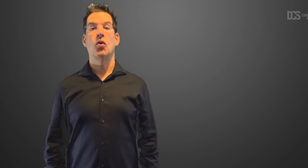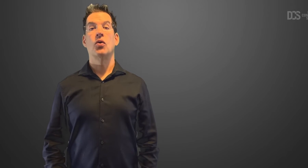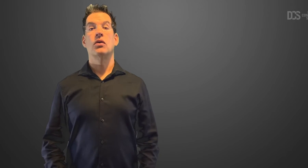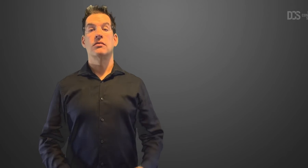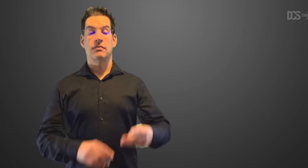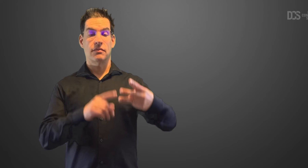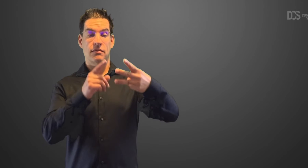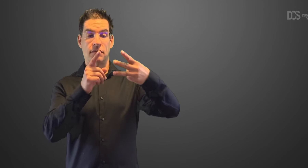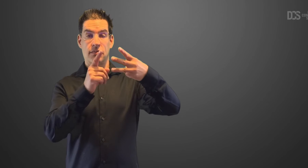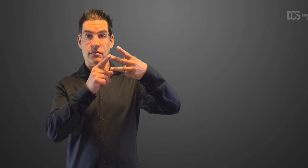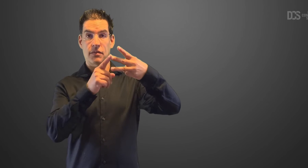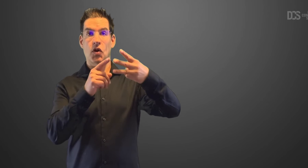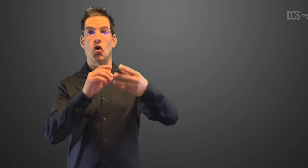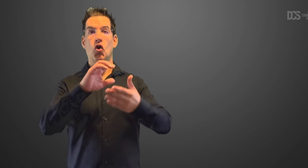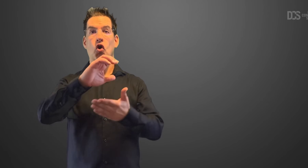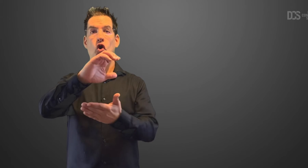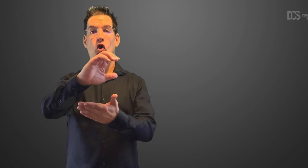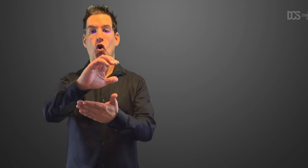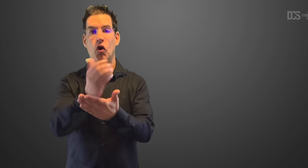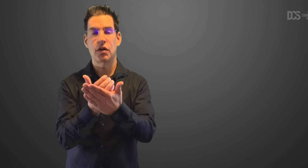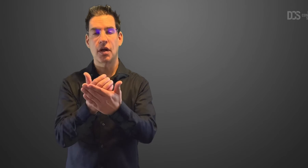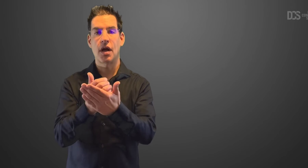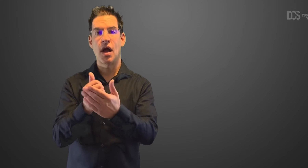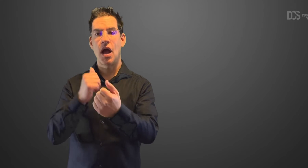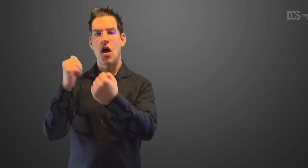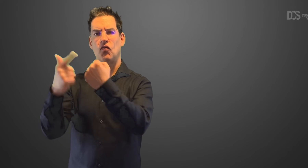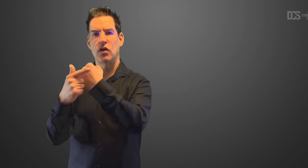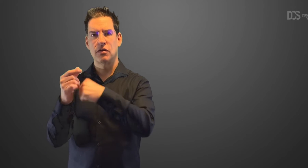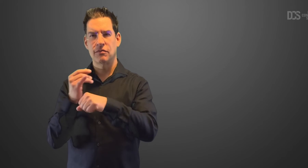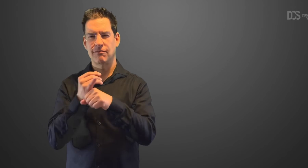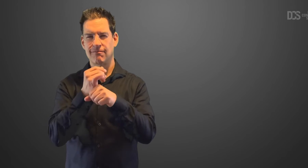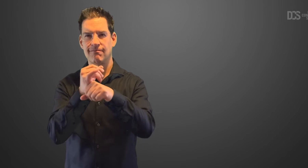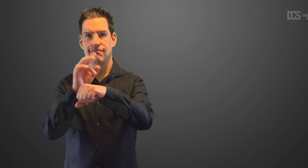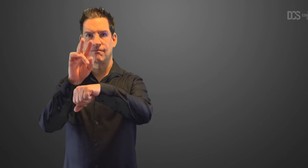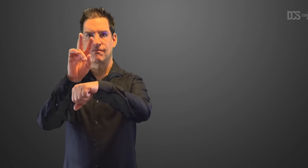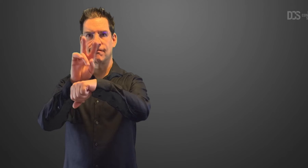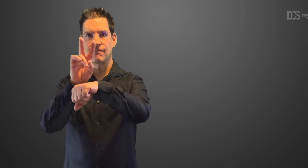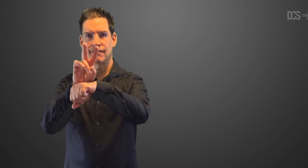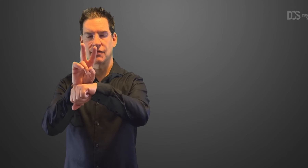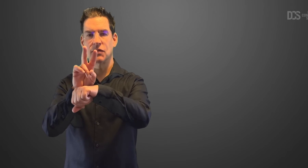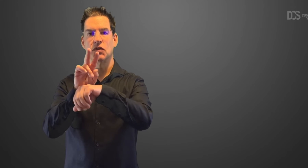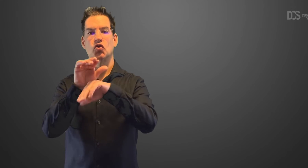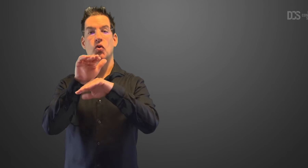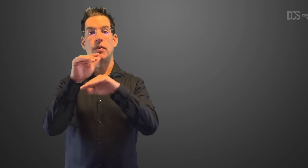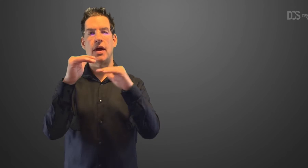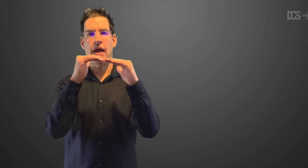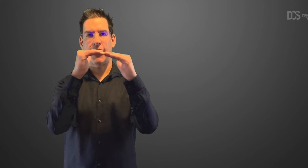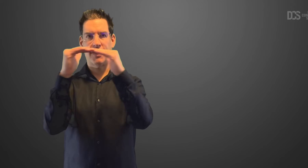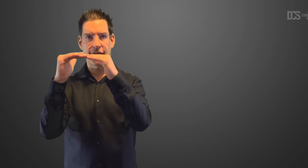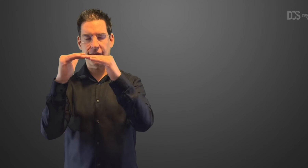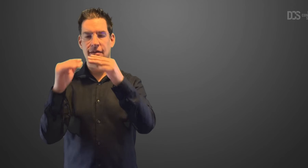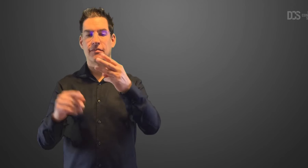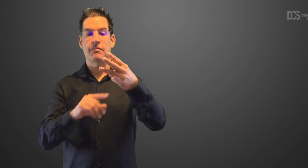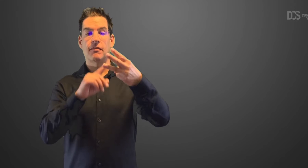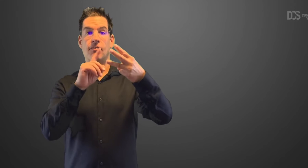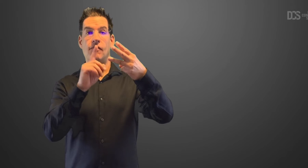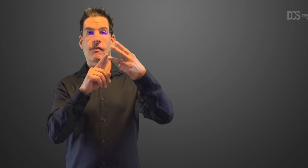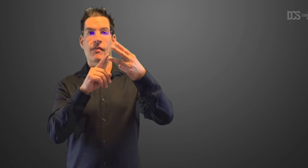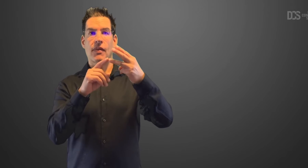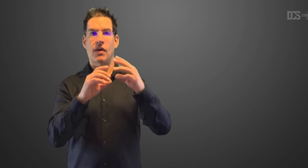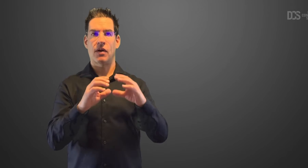Contratar a un auditor externo de equidad.